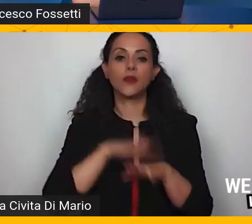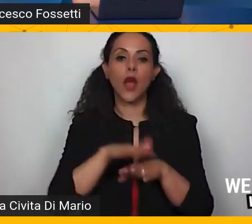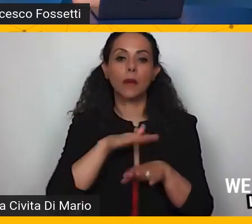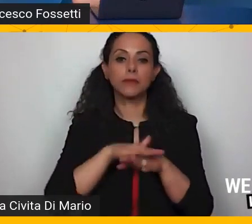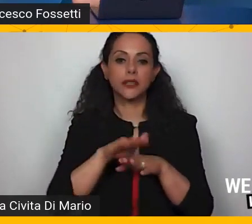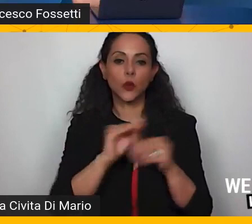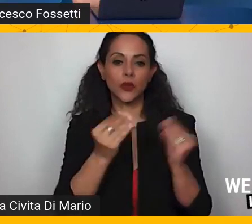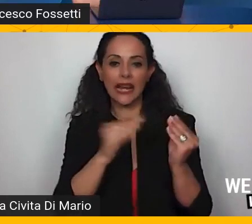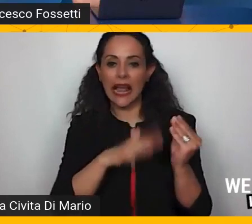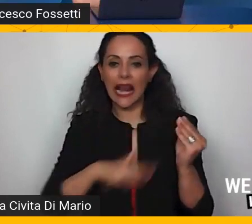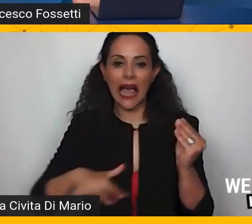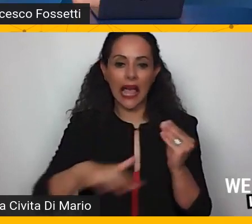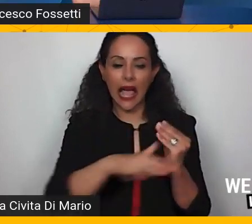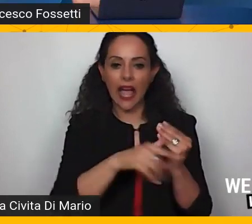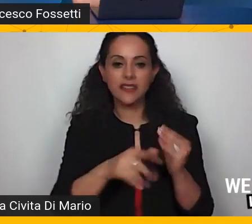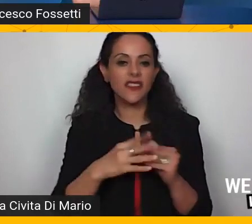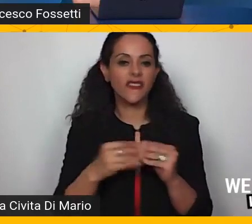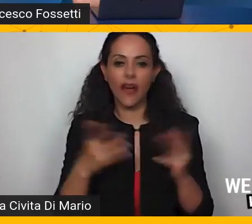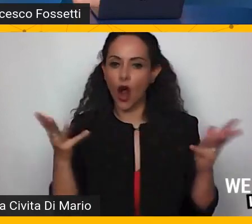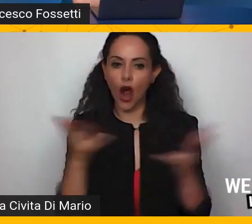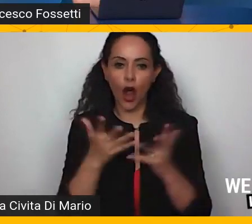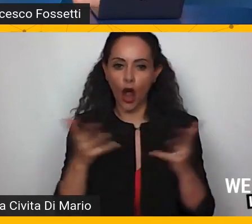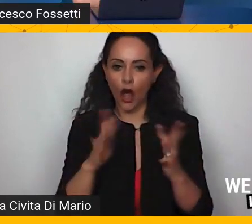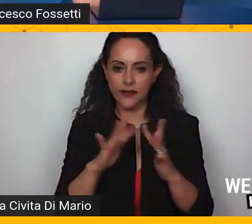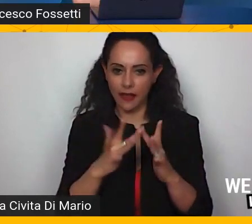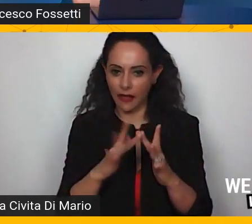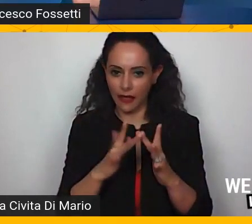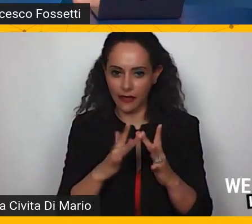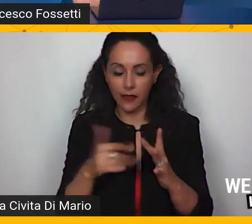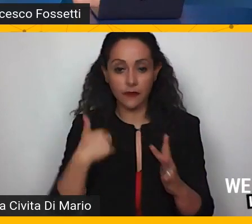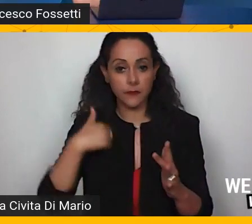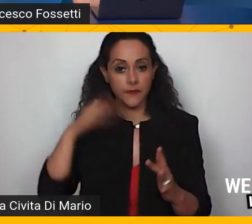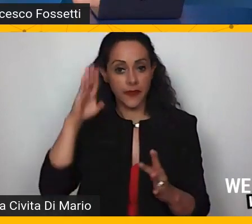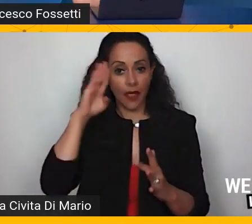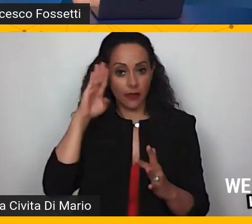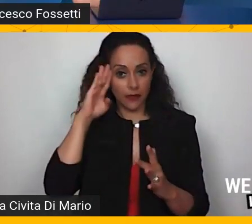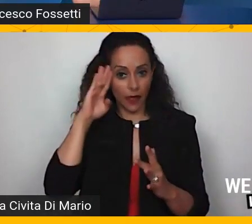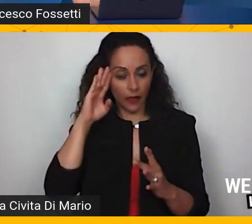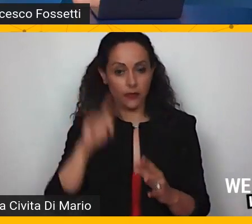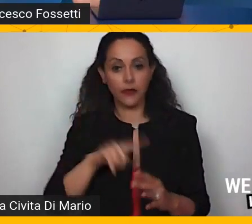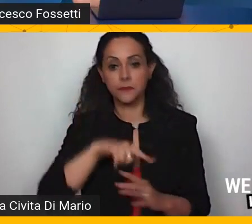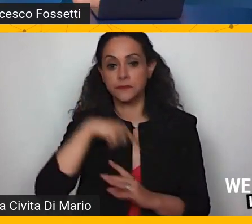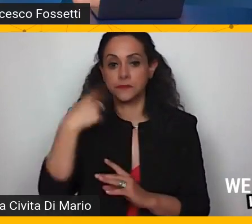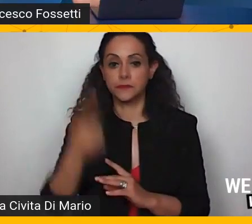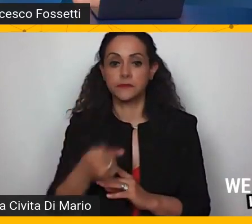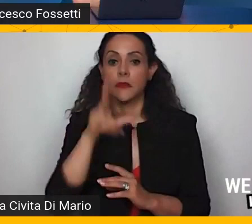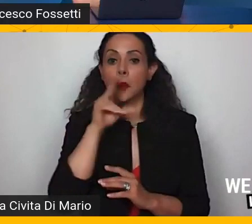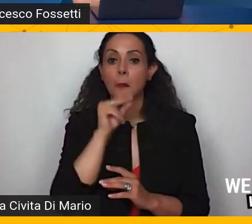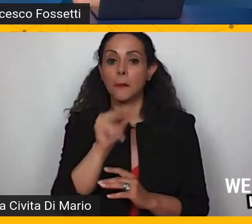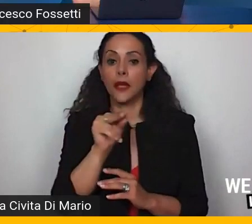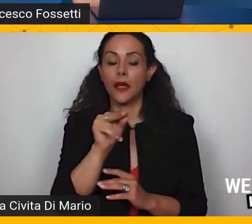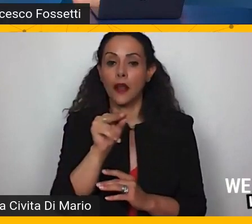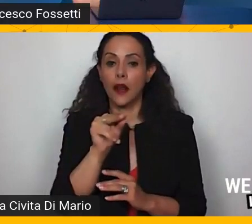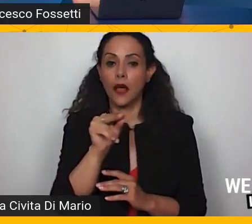ragazzi cosa fanno frequentemente in rete e a che cosa dobbiamo stare attenti.